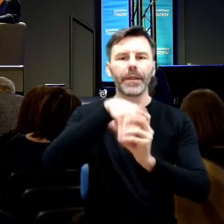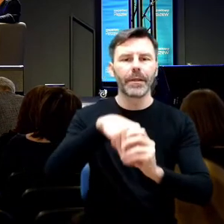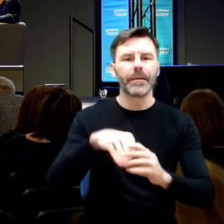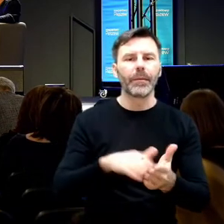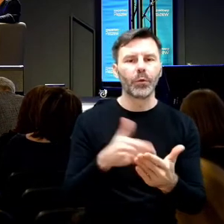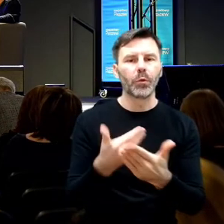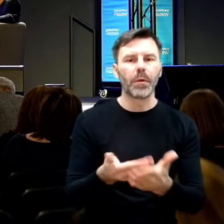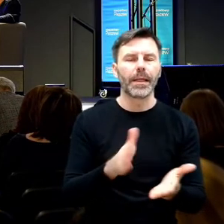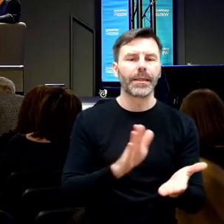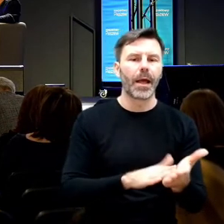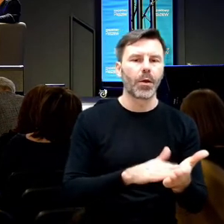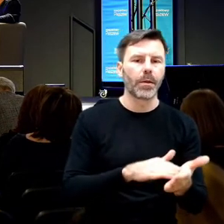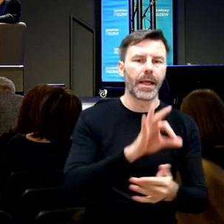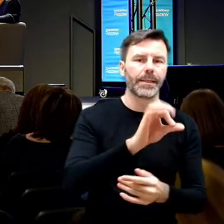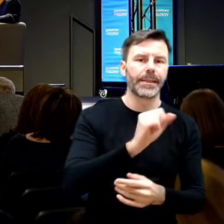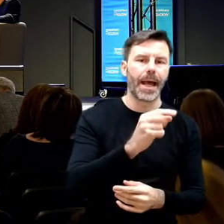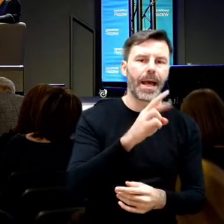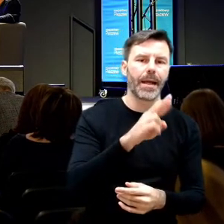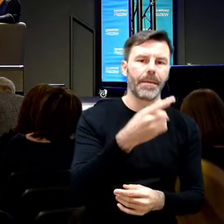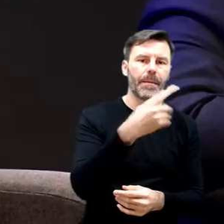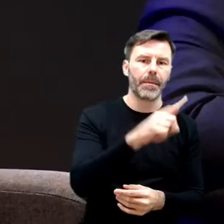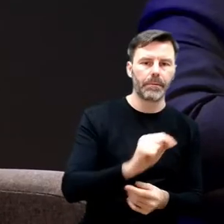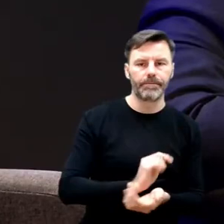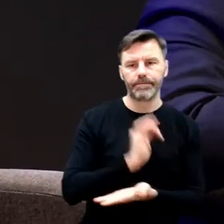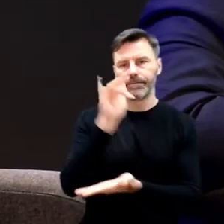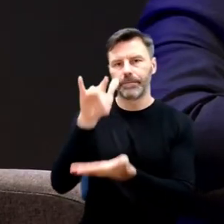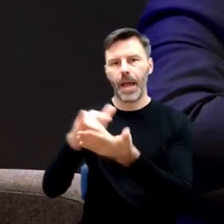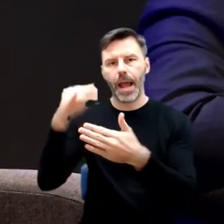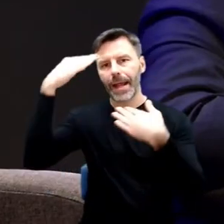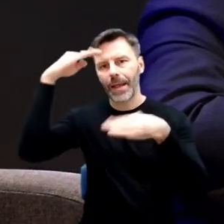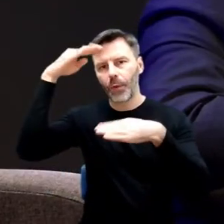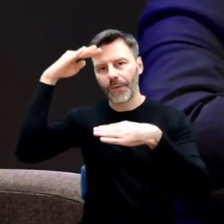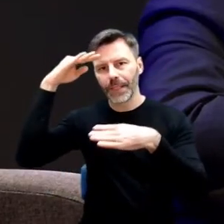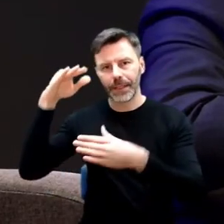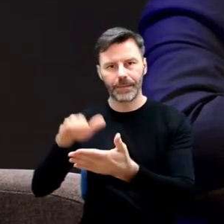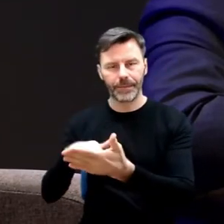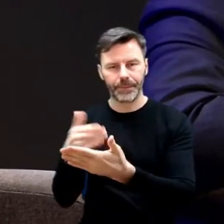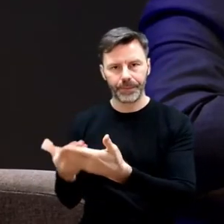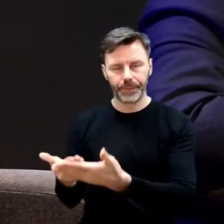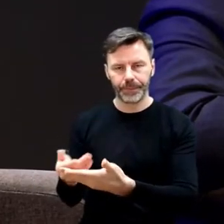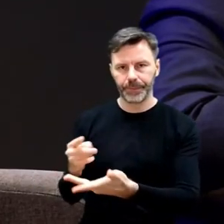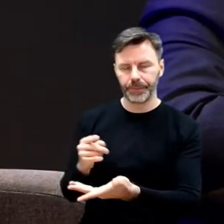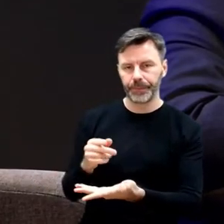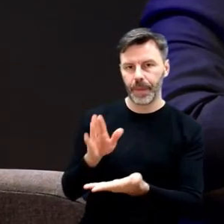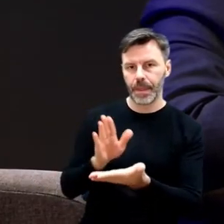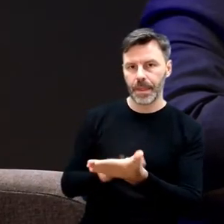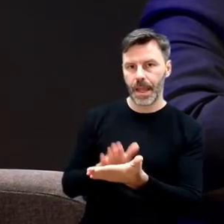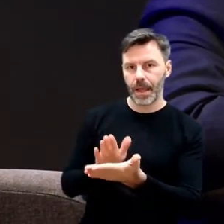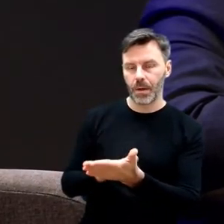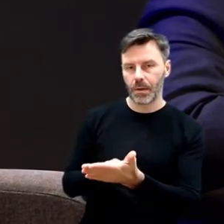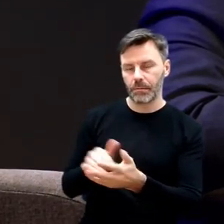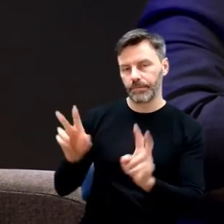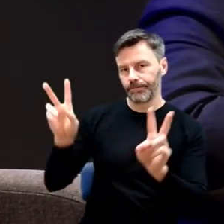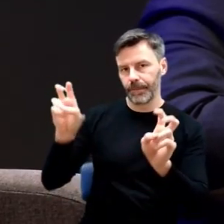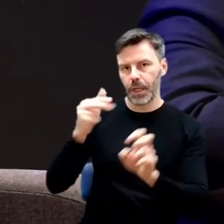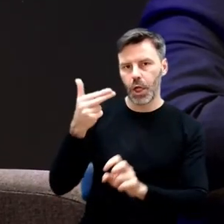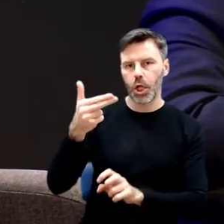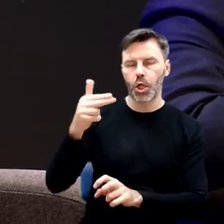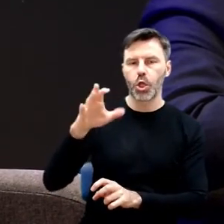czy chociażby nie wiem, w Katowicach, górniczego dorobku nominacja do nagrody właściwie takiego Nobla architektonicznego Mies van der Rohe.